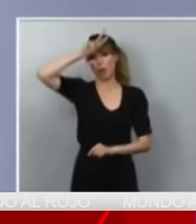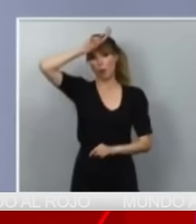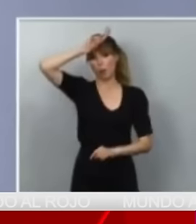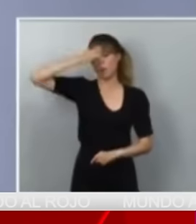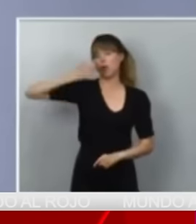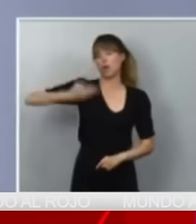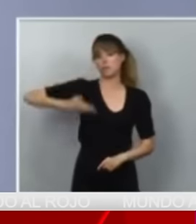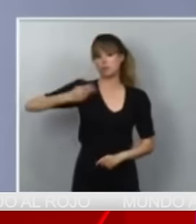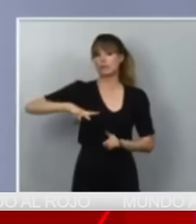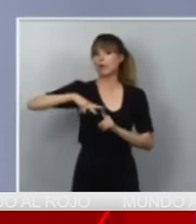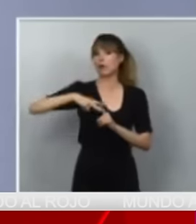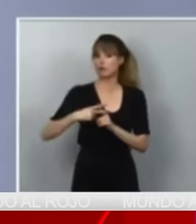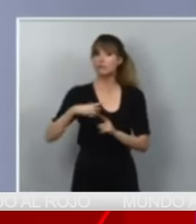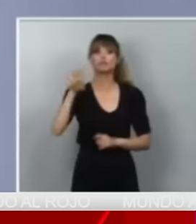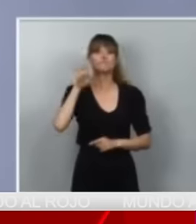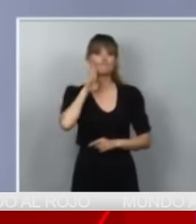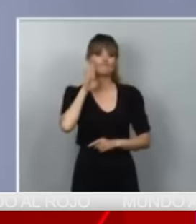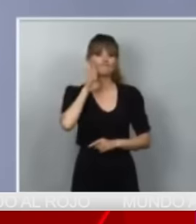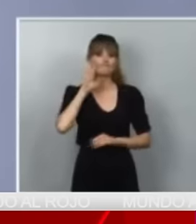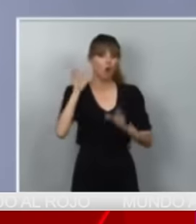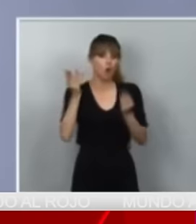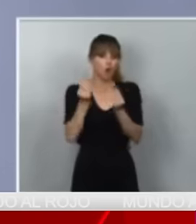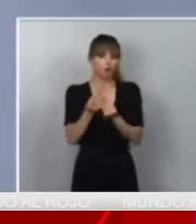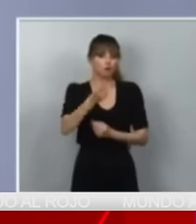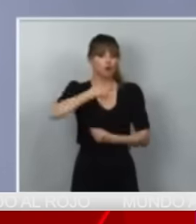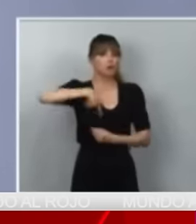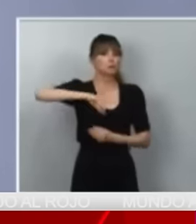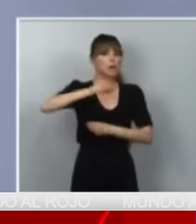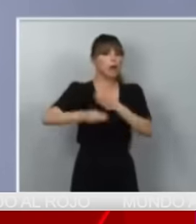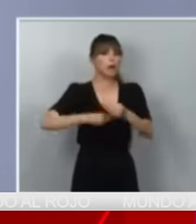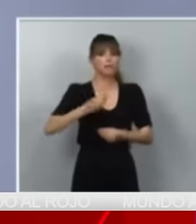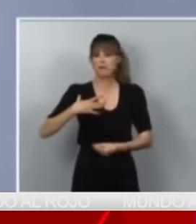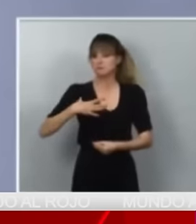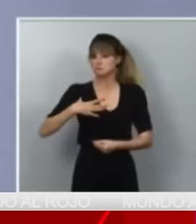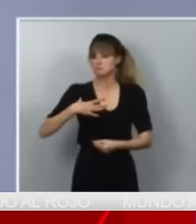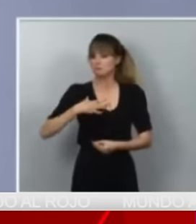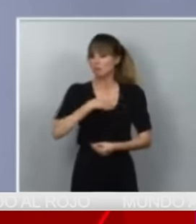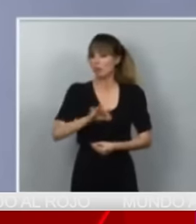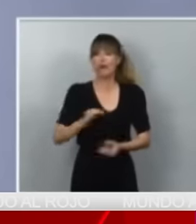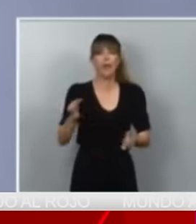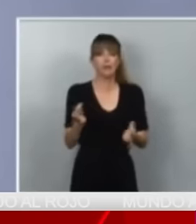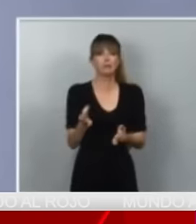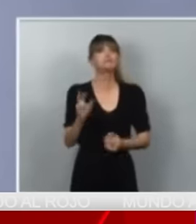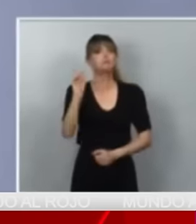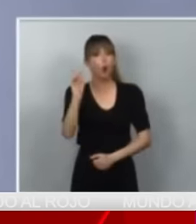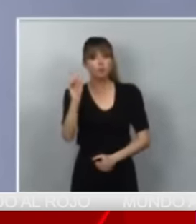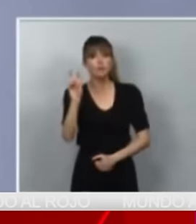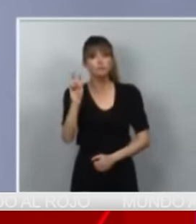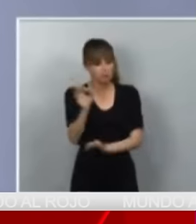contexto Hemos llegado a la conclusión de que algo que se puede hacer ya y que es eh útil y eficaz es